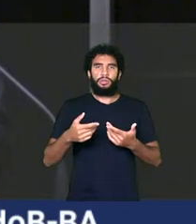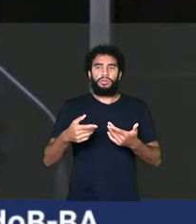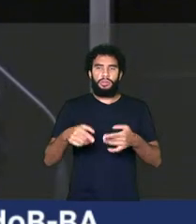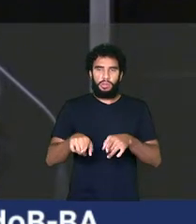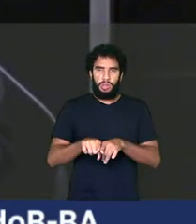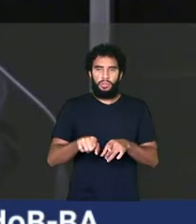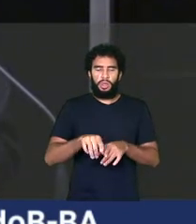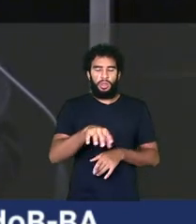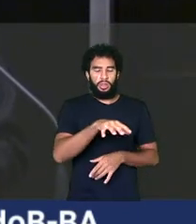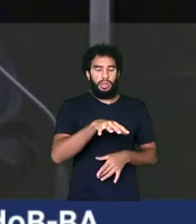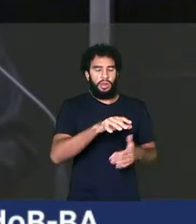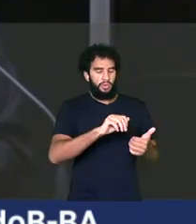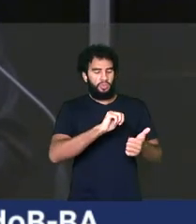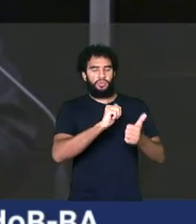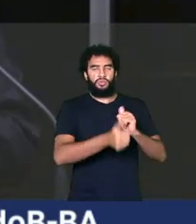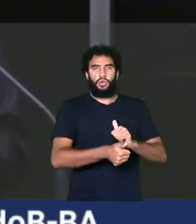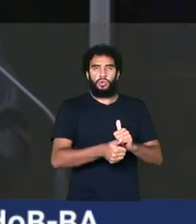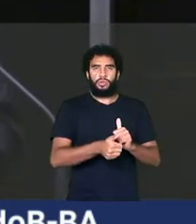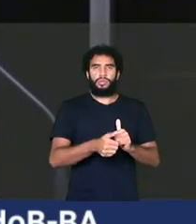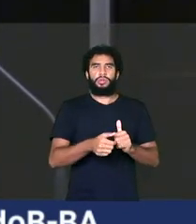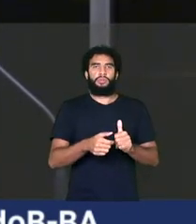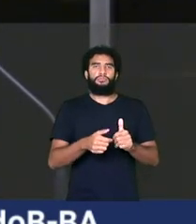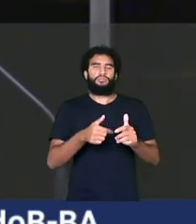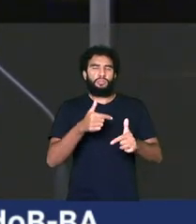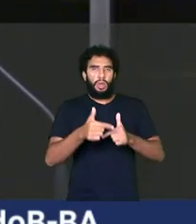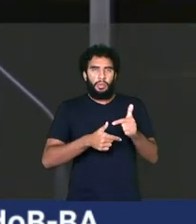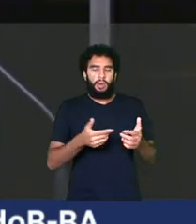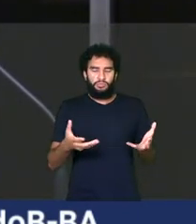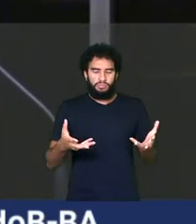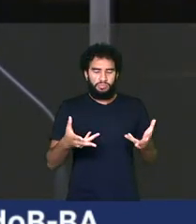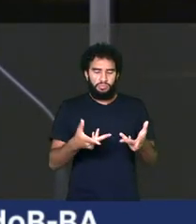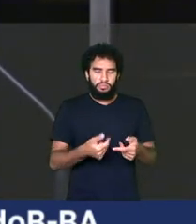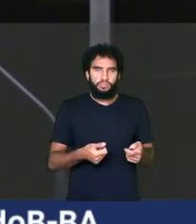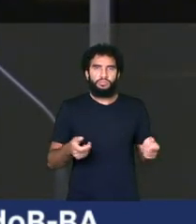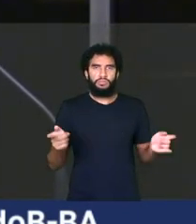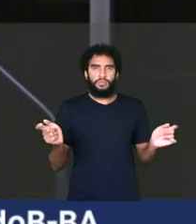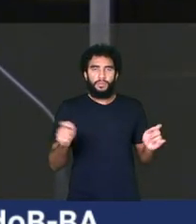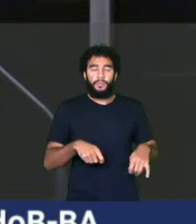INCLUSIVE COM O ESPORTE, UMA COISA MARAVILHOSA, UMA ATITUDE QUE DEMONSTRA QUE É POSSÍ